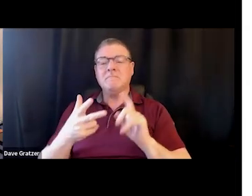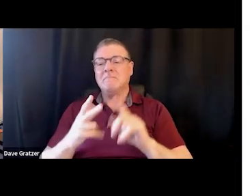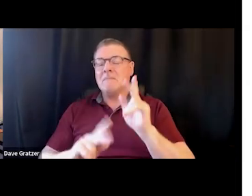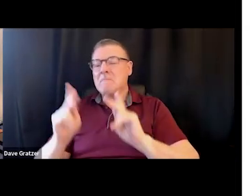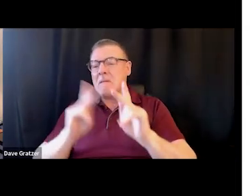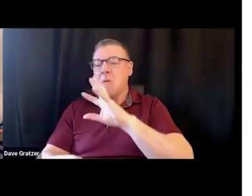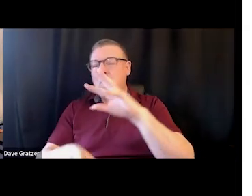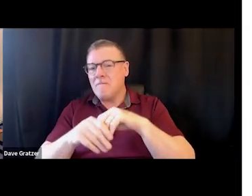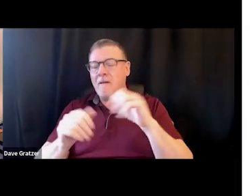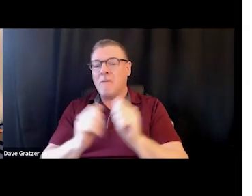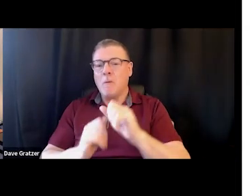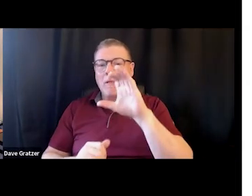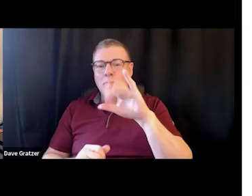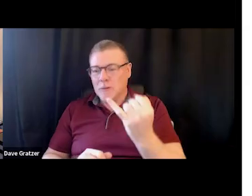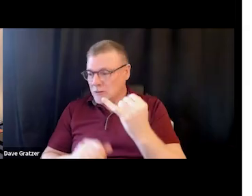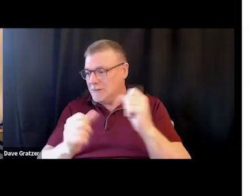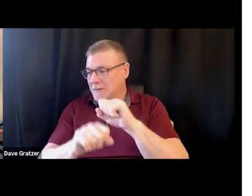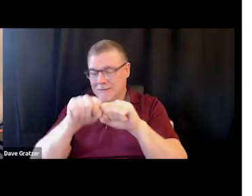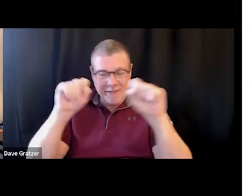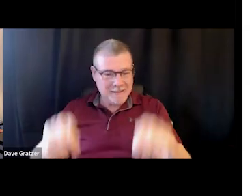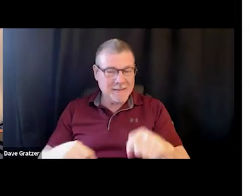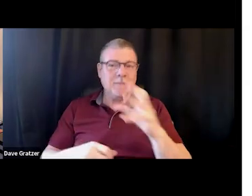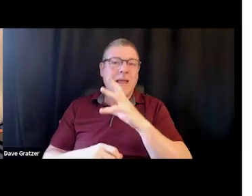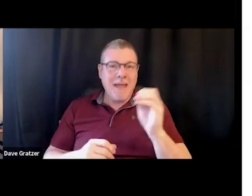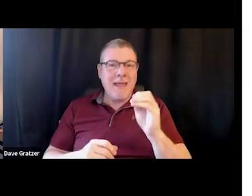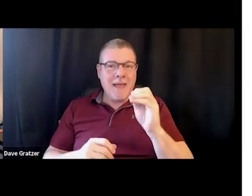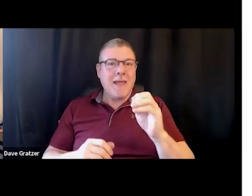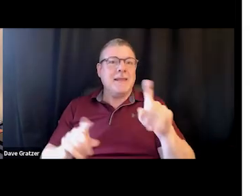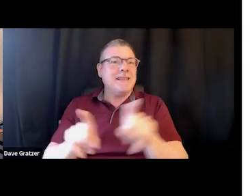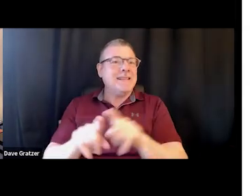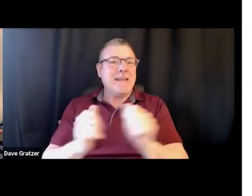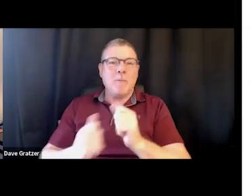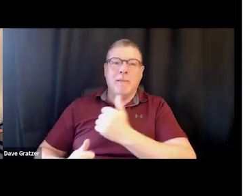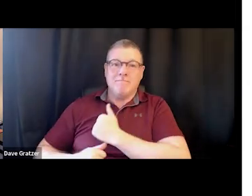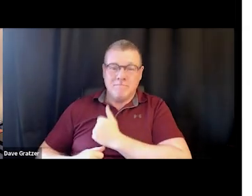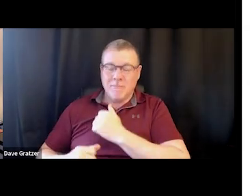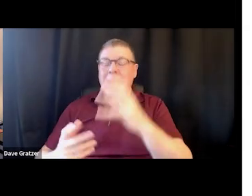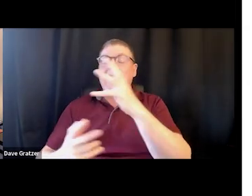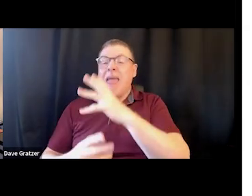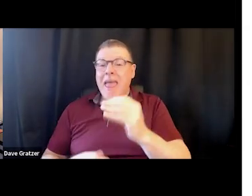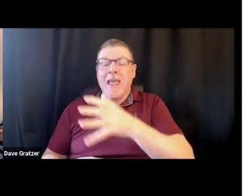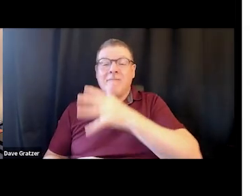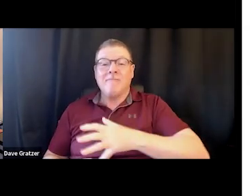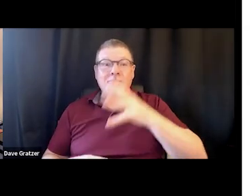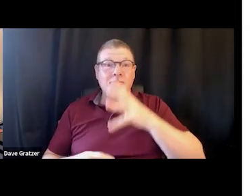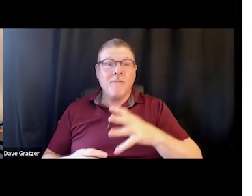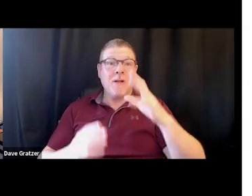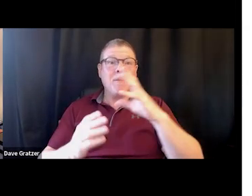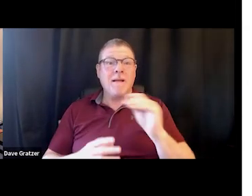y comunidades rurales y fronterizas, y lo mismo con los veteranos. Todas estas personas que experimentan estos determinantes sociales de la salud